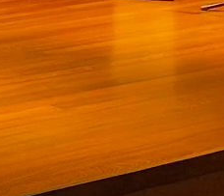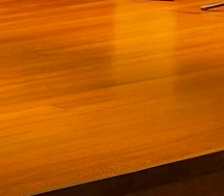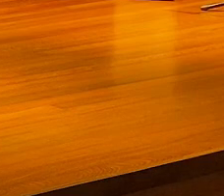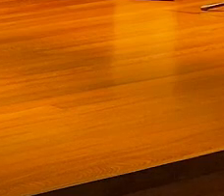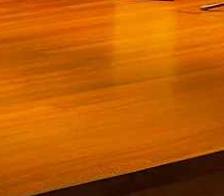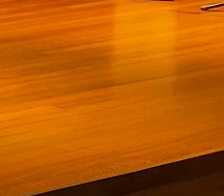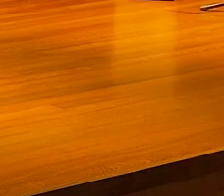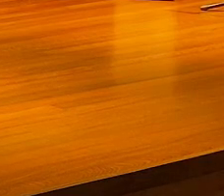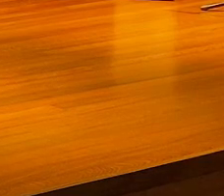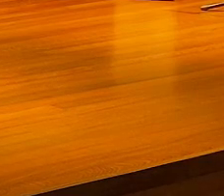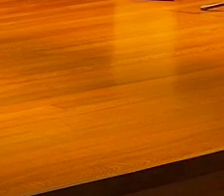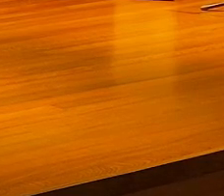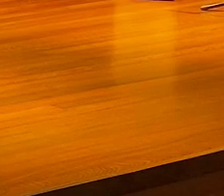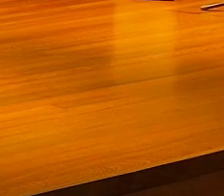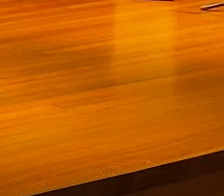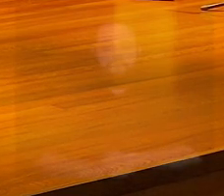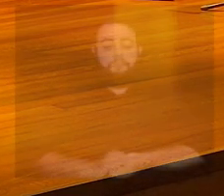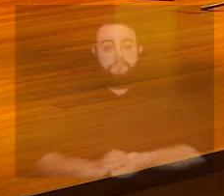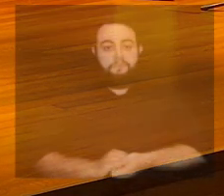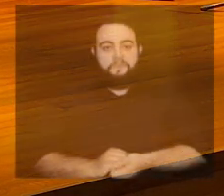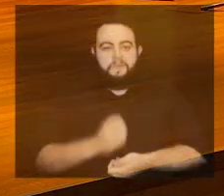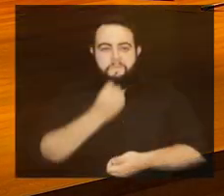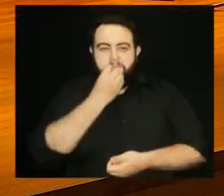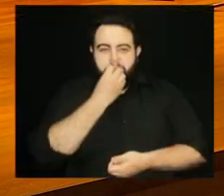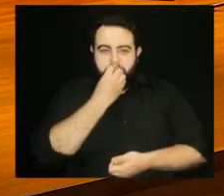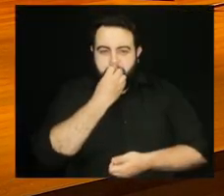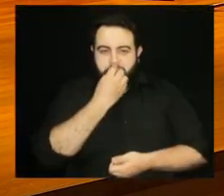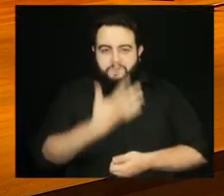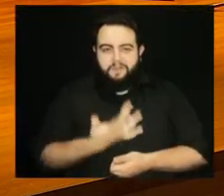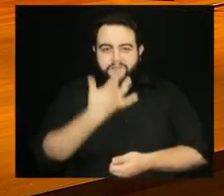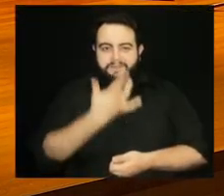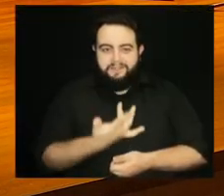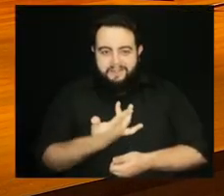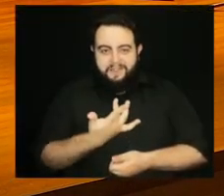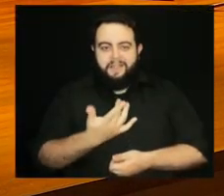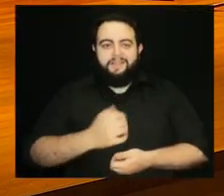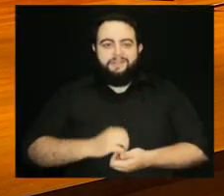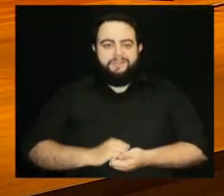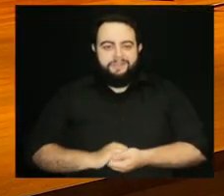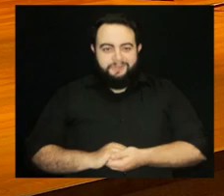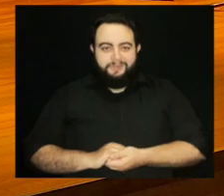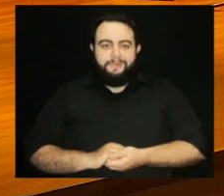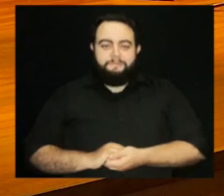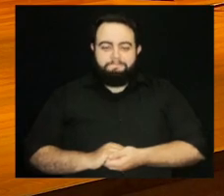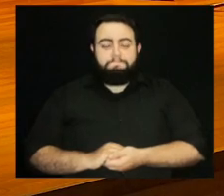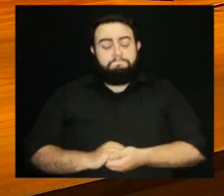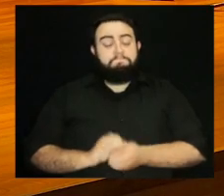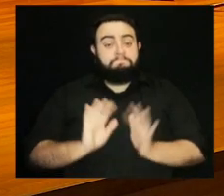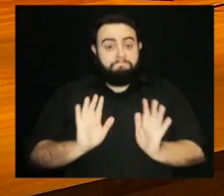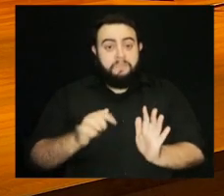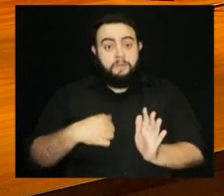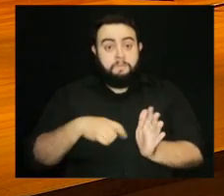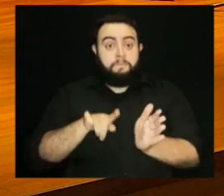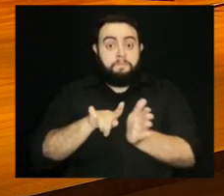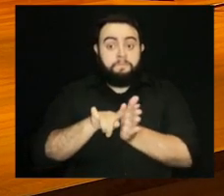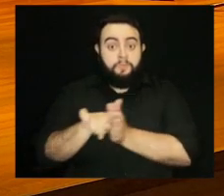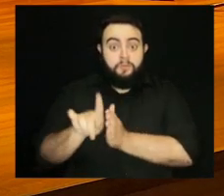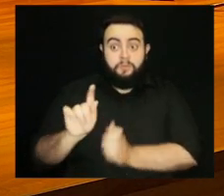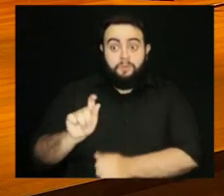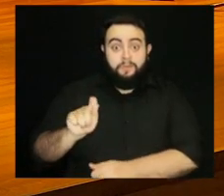Boa tarde. Bom, eu perguntei quem tava aqui de manhã porque tem uma parte introdutória